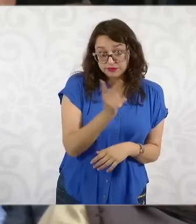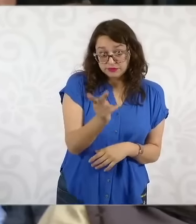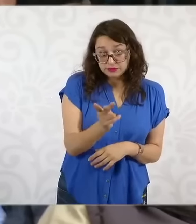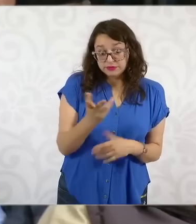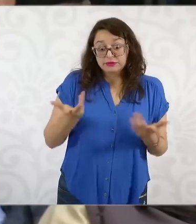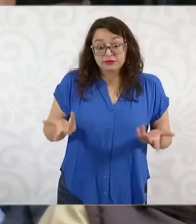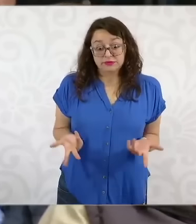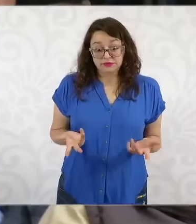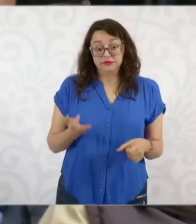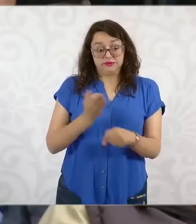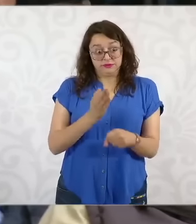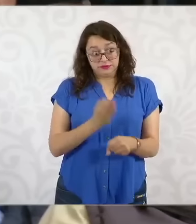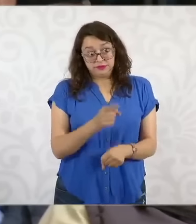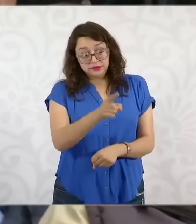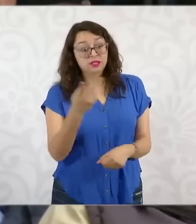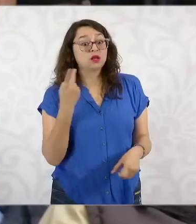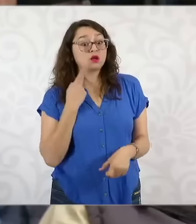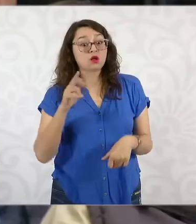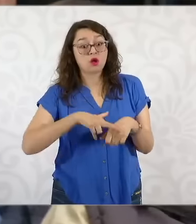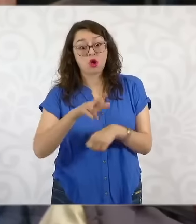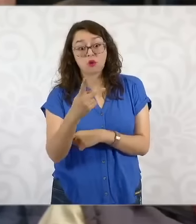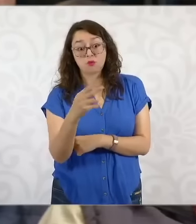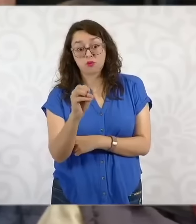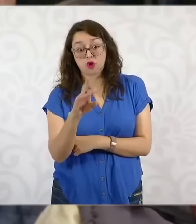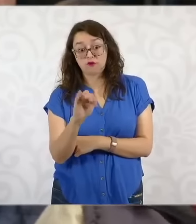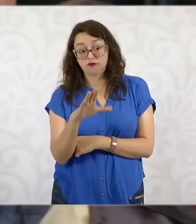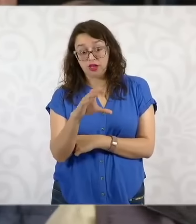aprovechando que está aquí el procurador federal del consumidor si se va a multar